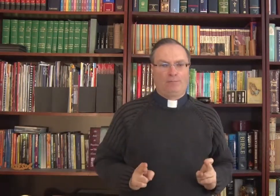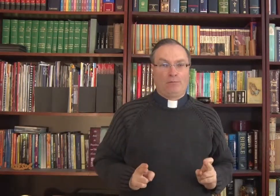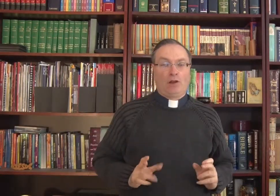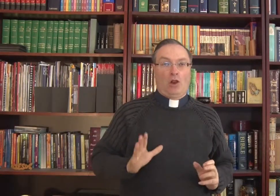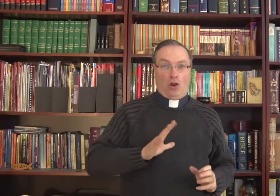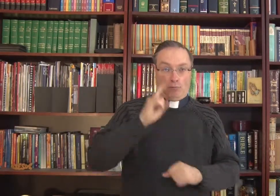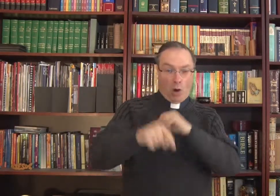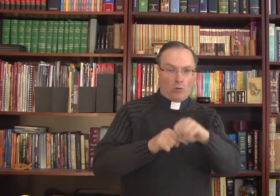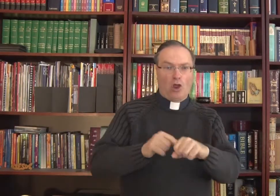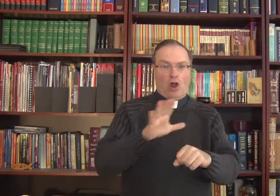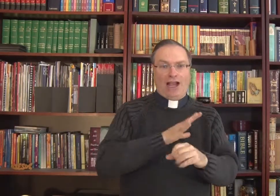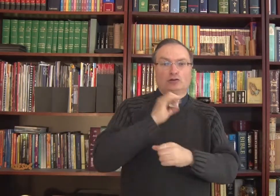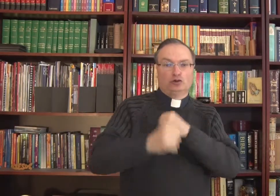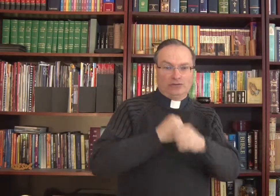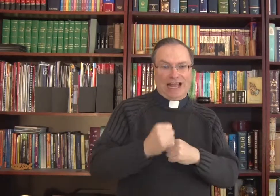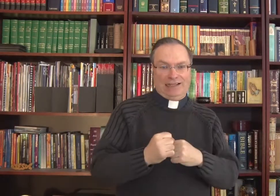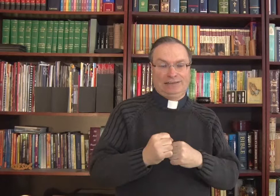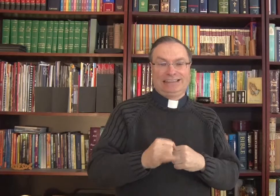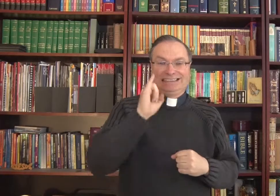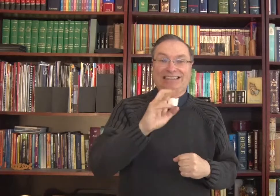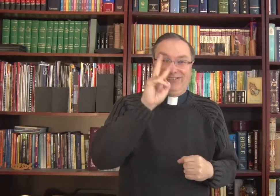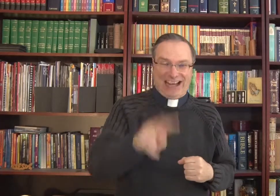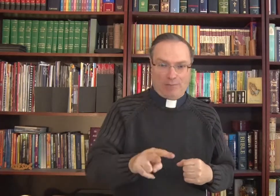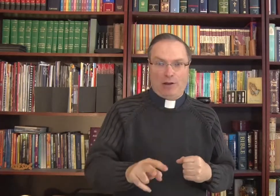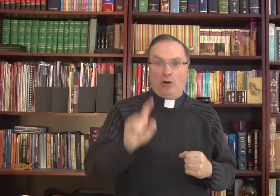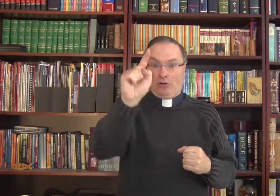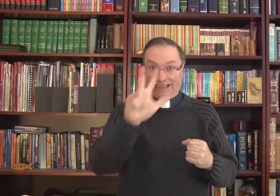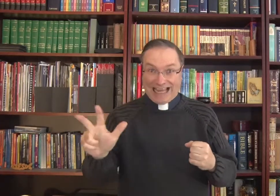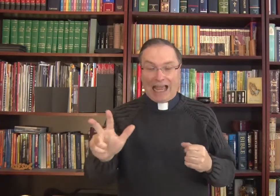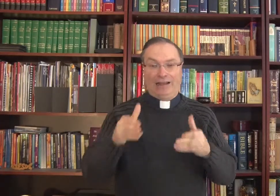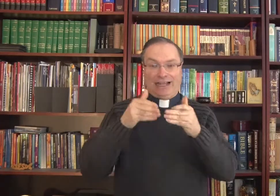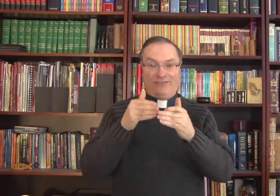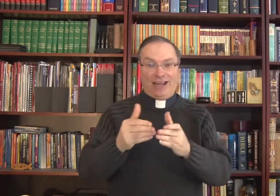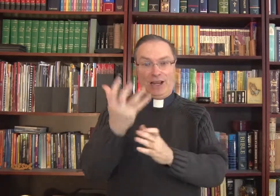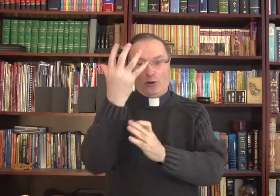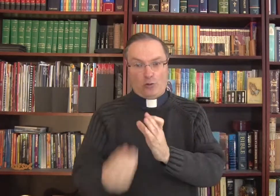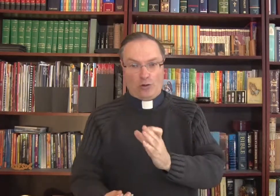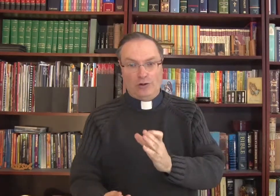Le monde aurait souffert si vraiment un tiers des navires avait coulé